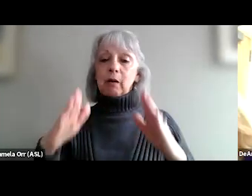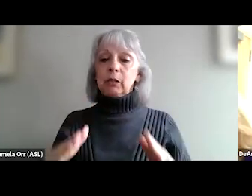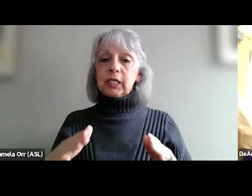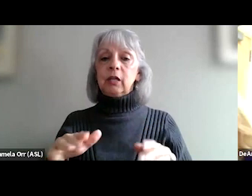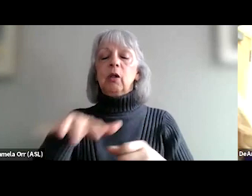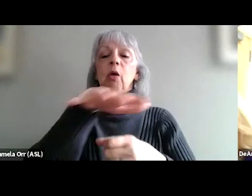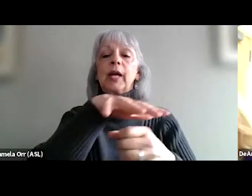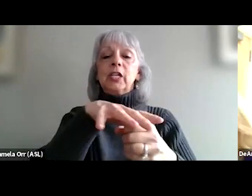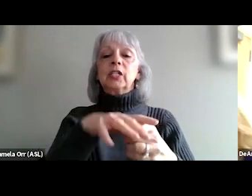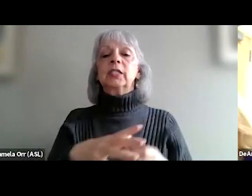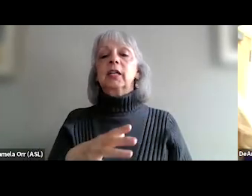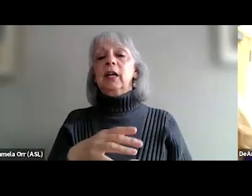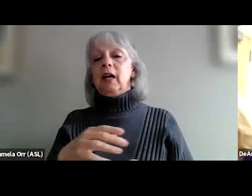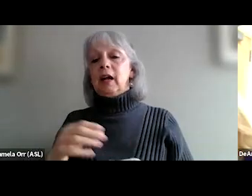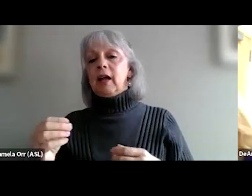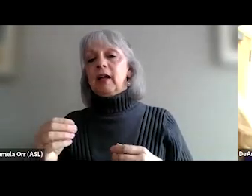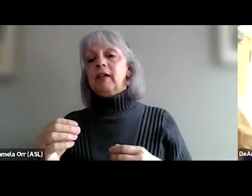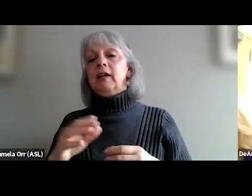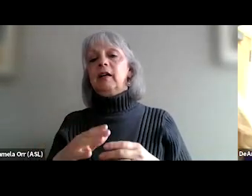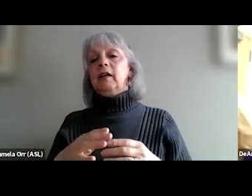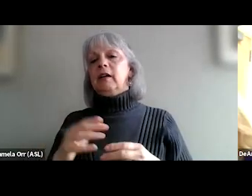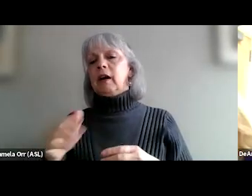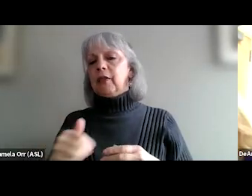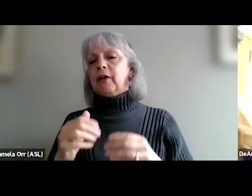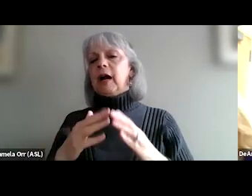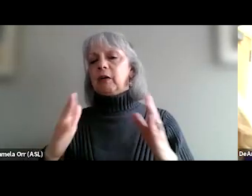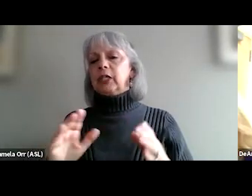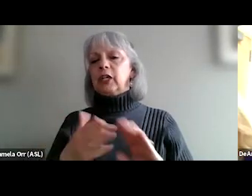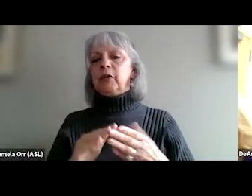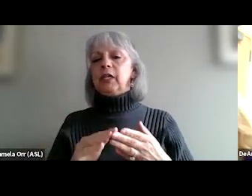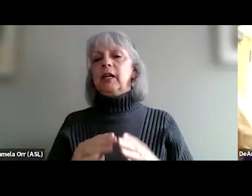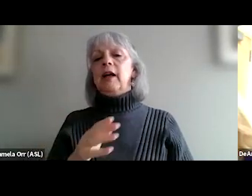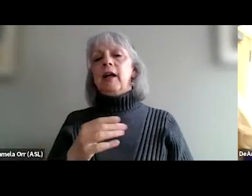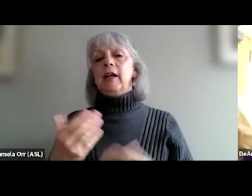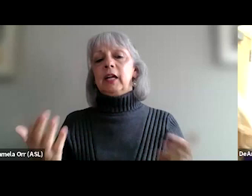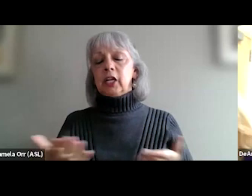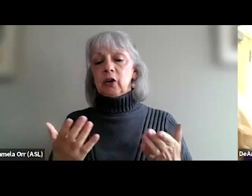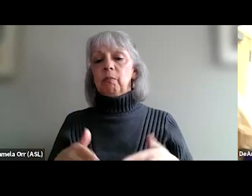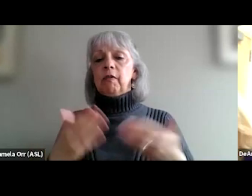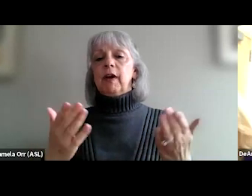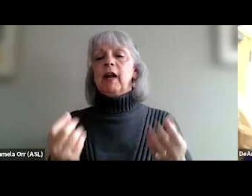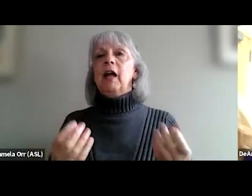y en comunidades donde hacemos visitas a casas. Como trabajadores de salud comunitarios o TSC brindamos materiales de reducción de daños